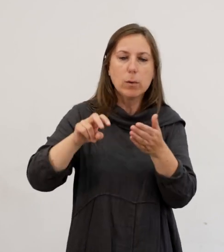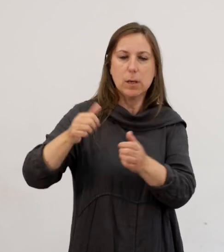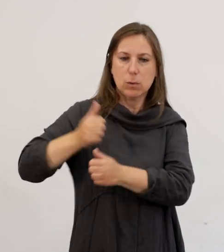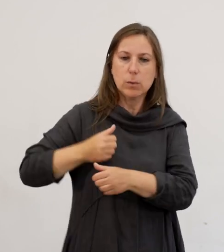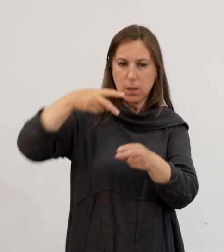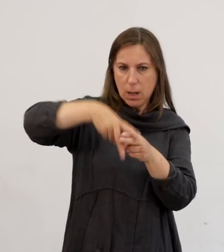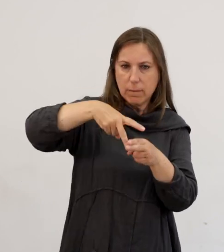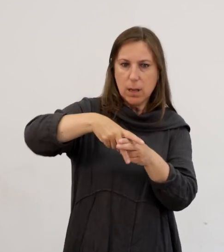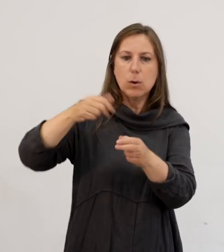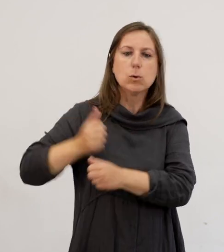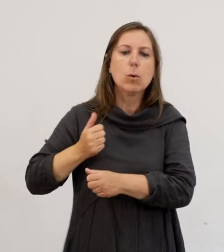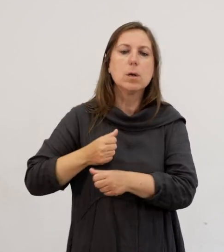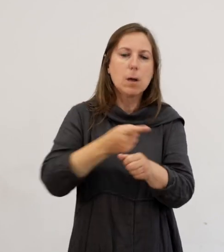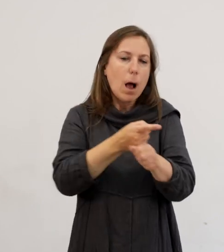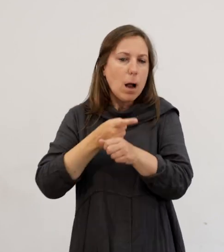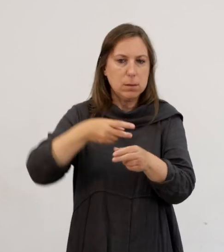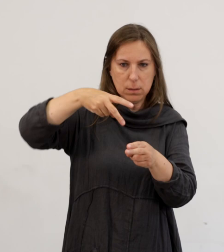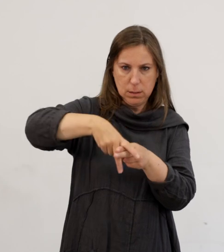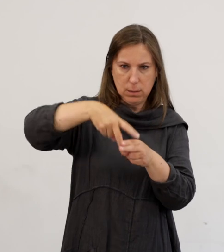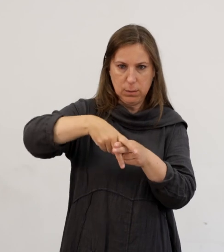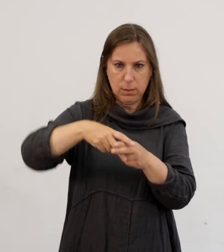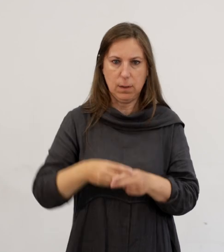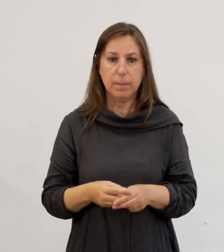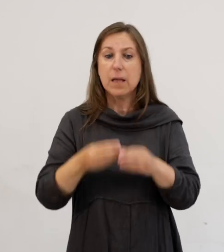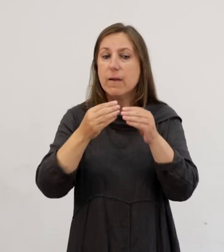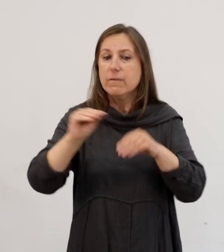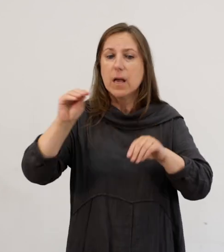Brali także czynny udział w życiu miasta,